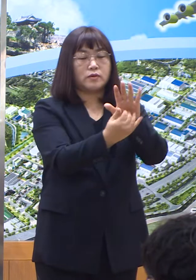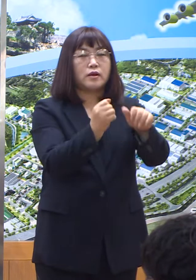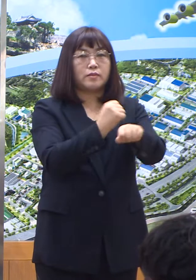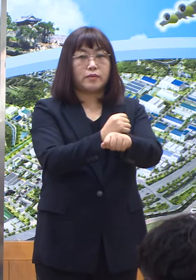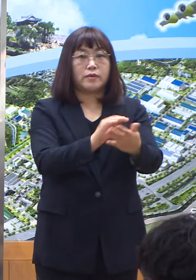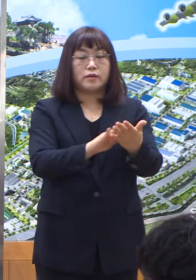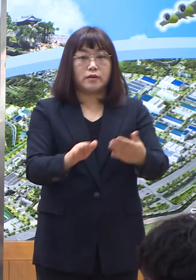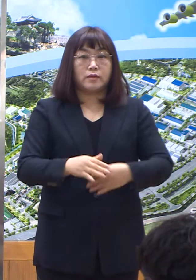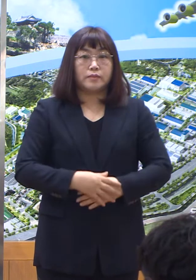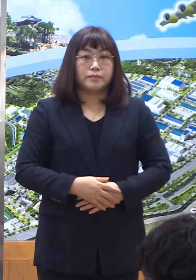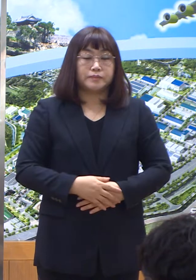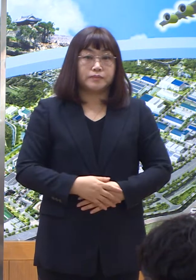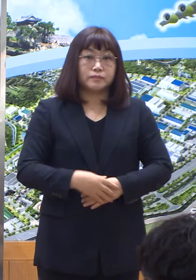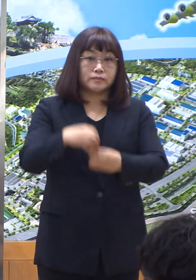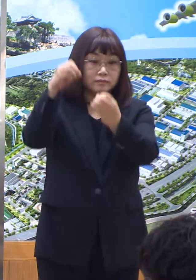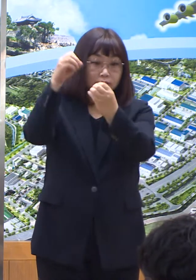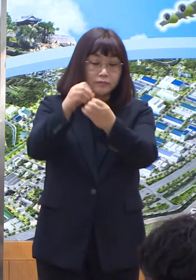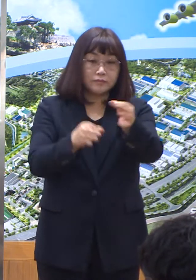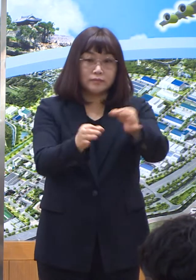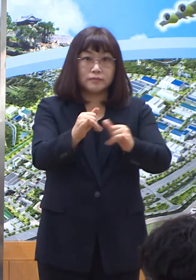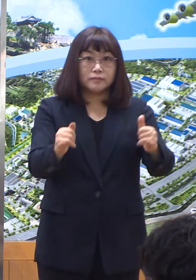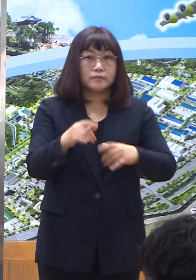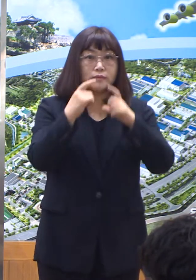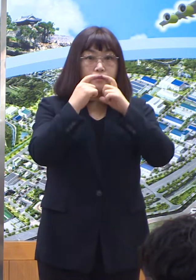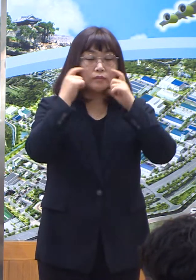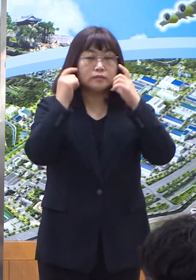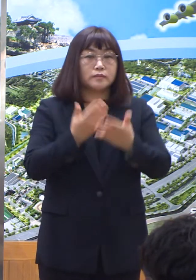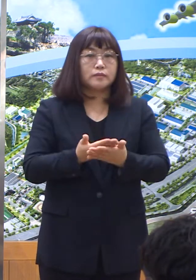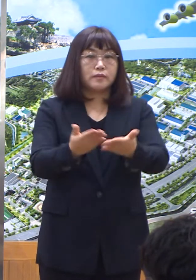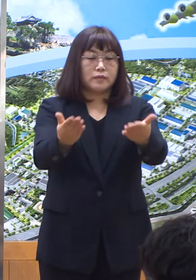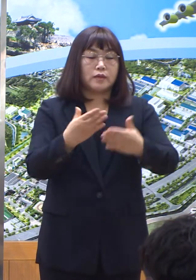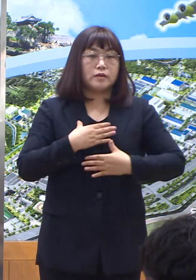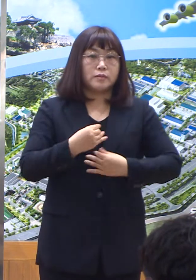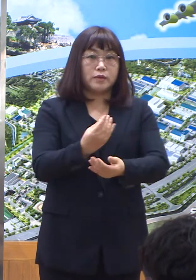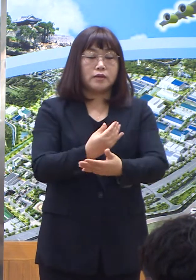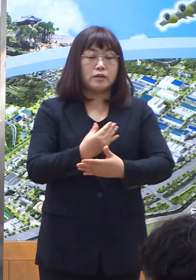전통시장 상인들에게 마스크를 배부하여 시민 안전과 지역경제를